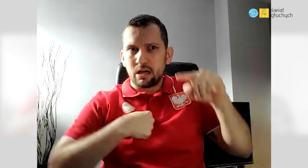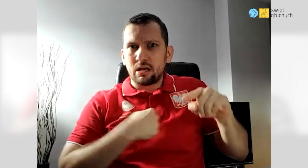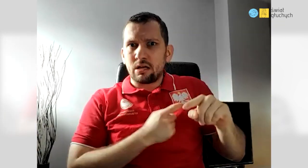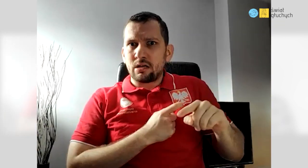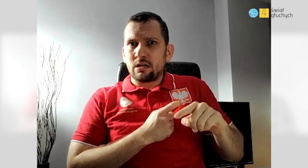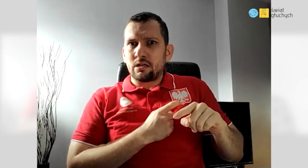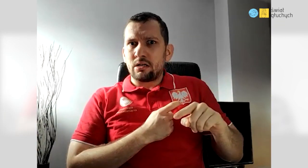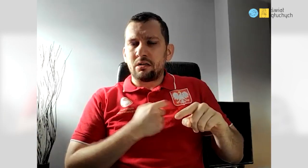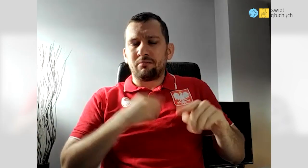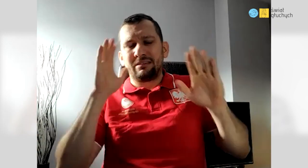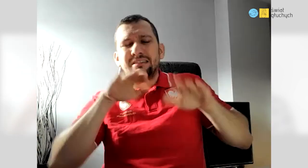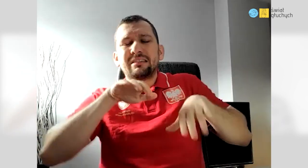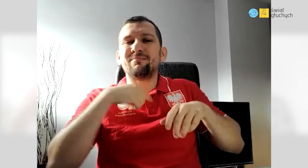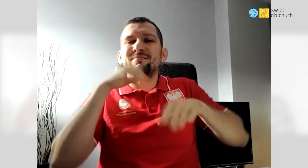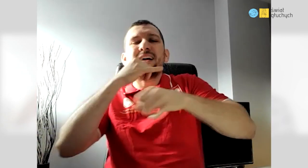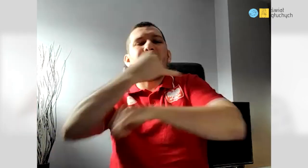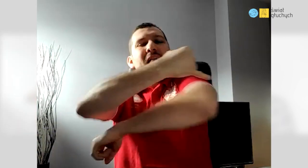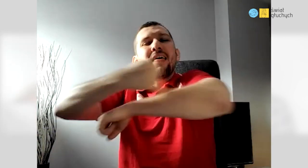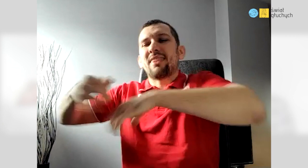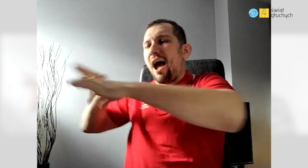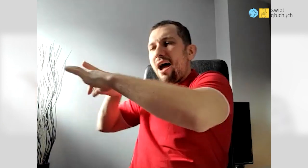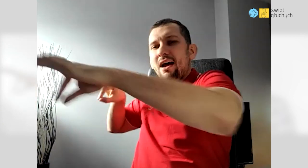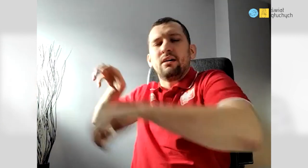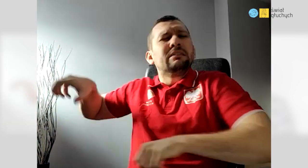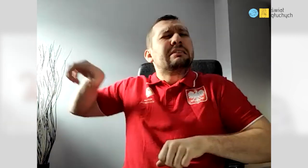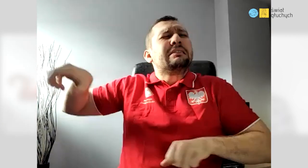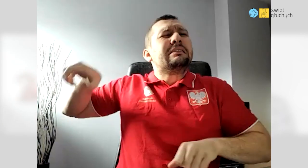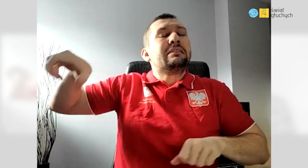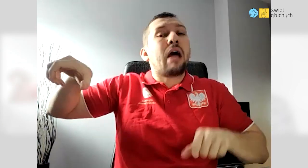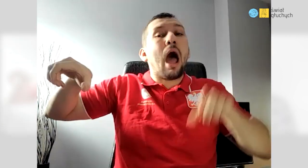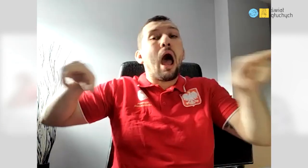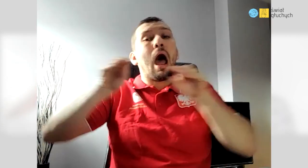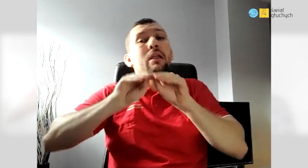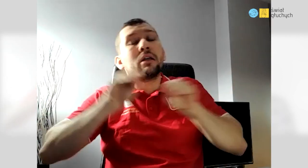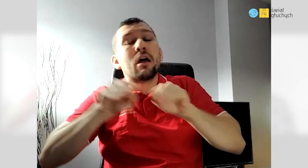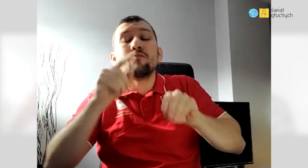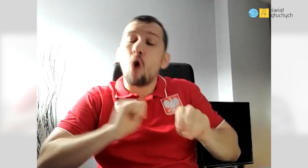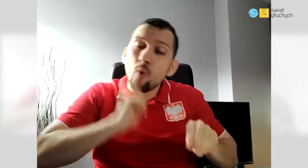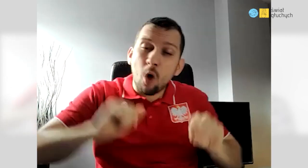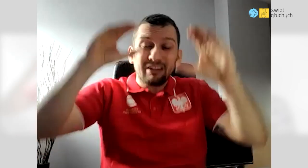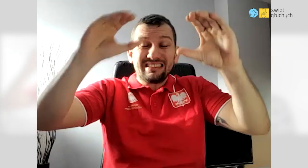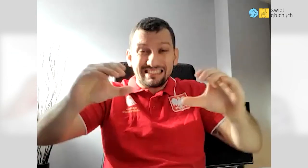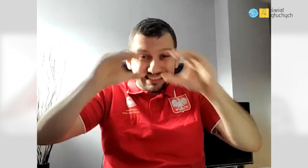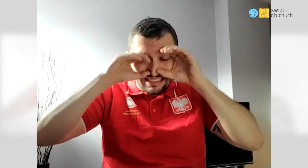Na początku bałem się wejść, trzymałem się liny w basenie, ale trener powiedział, żebym zakładał gogle,